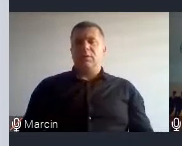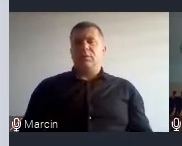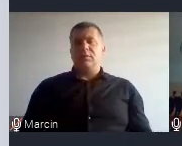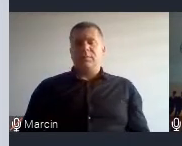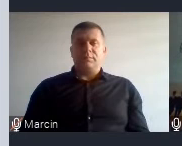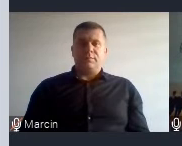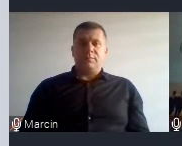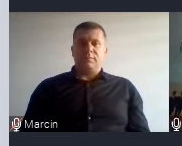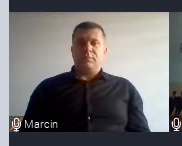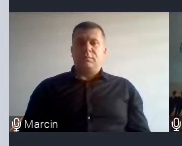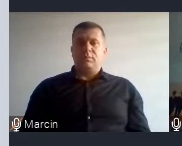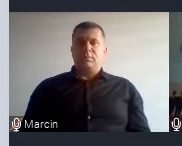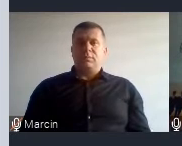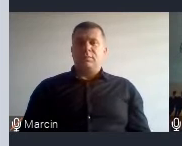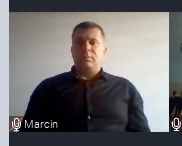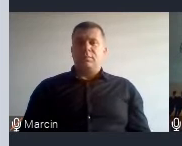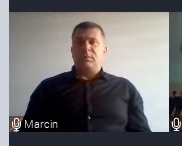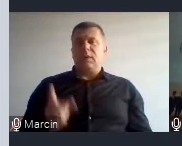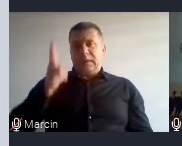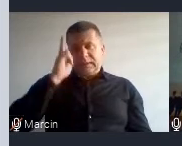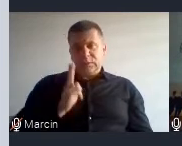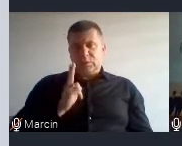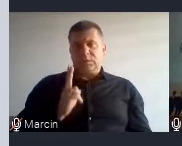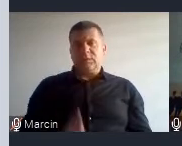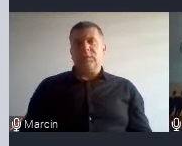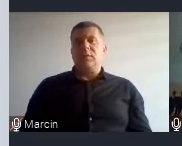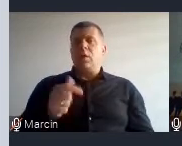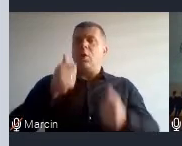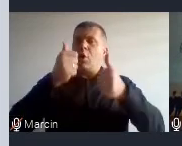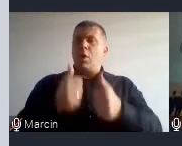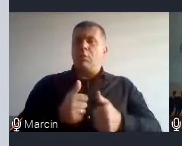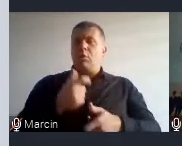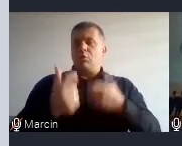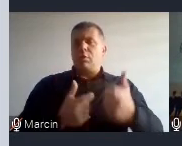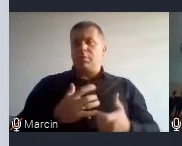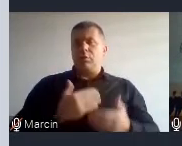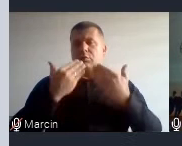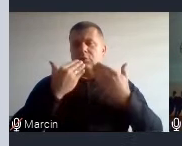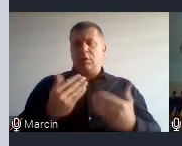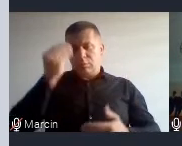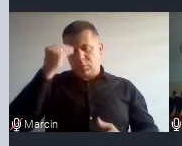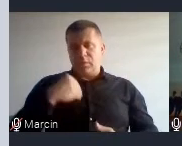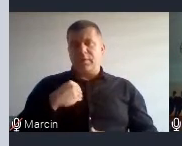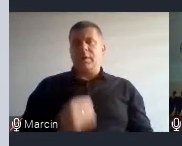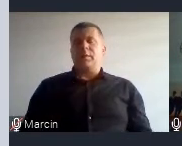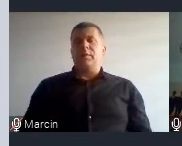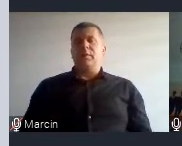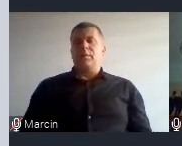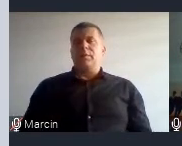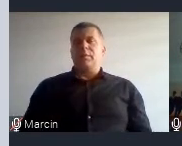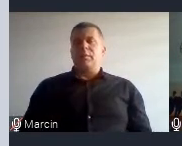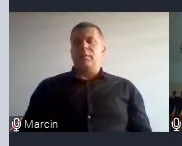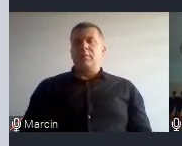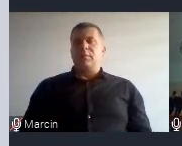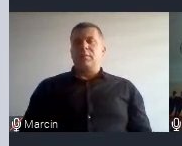Instytucja taki komunikat wystosowała. Dziękuję za zwrócenie uwagi, panie mi zwróciły uwagę,